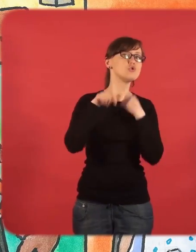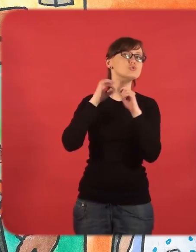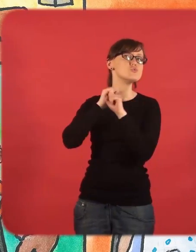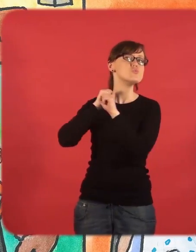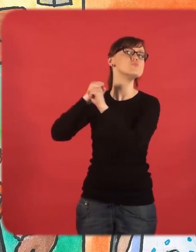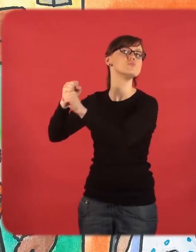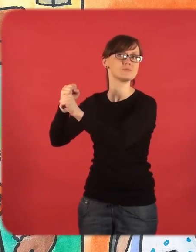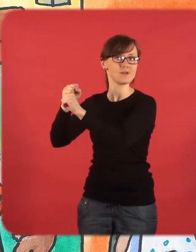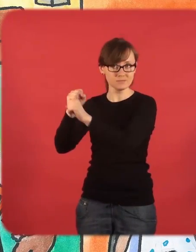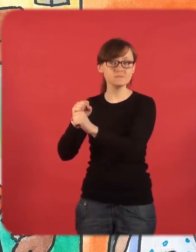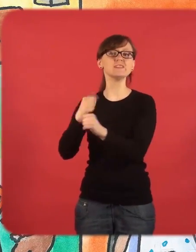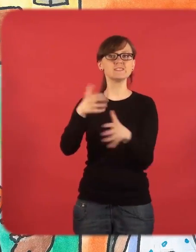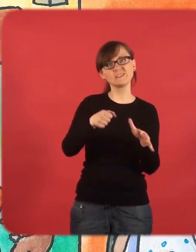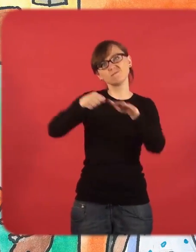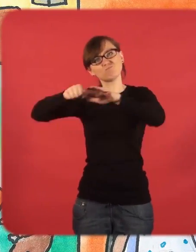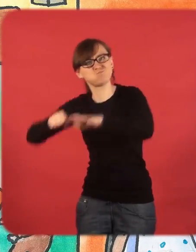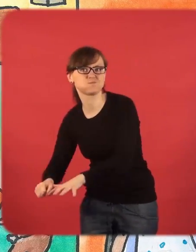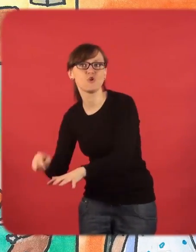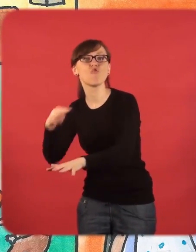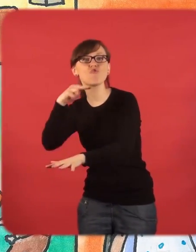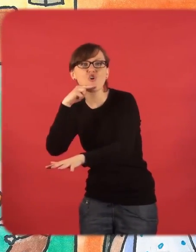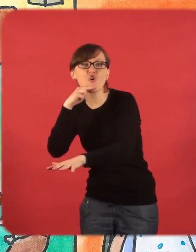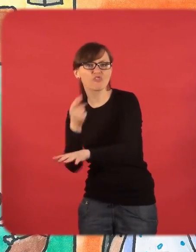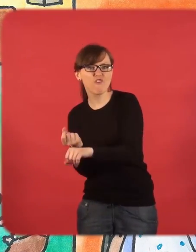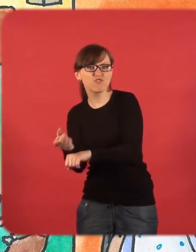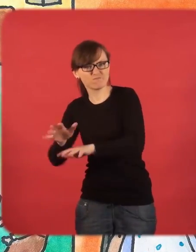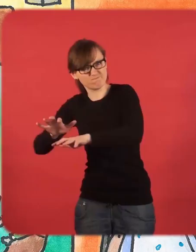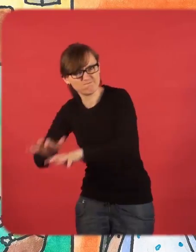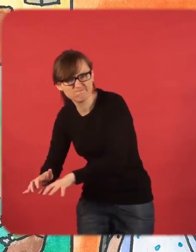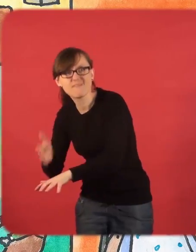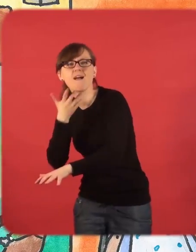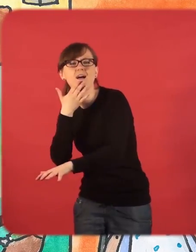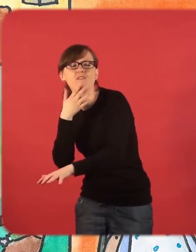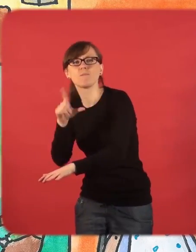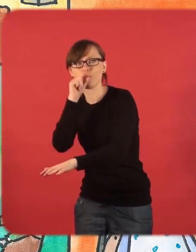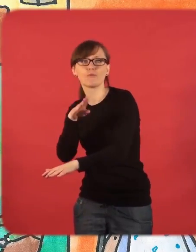Przywiązał Pinokiowi sznur do szyi i wrzucił do wody, żeby się utopił.